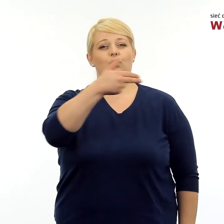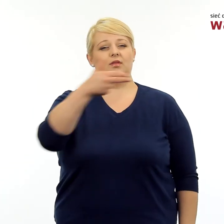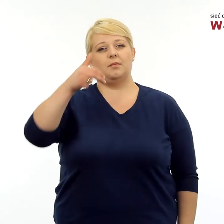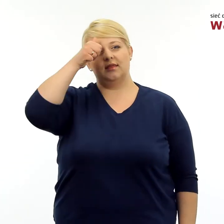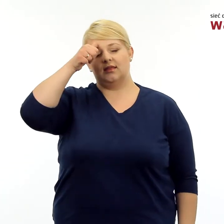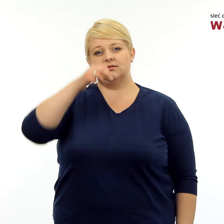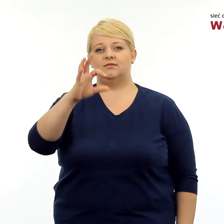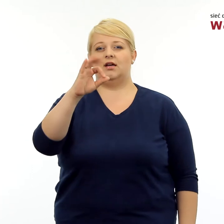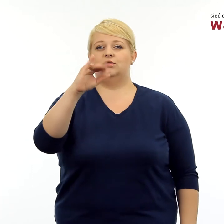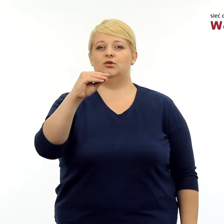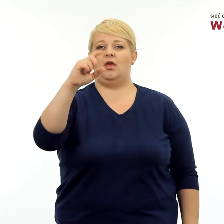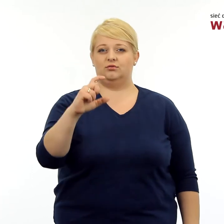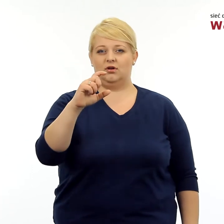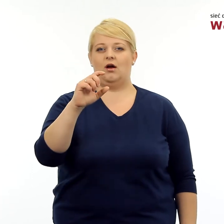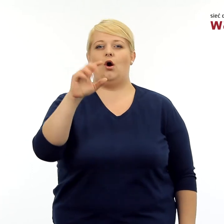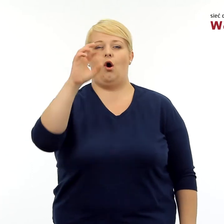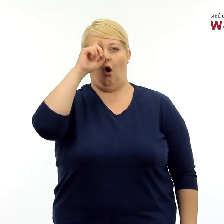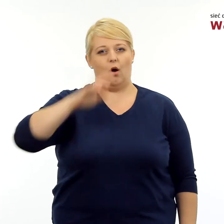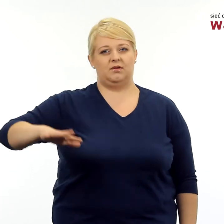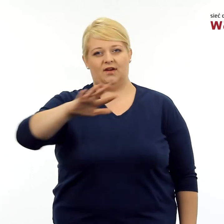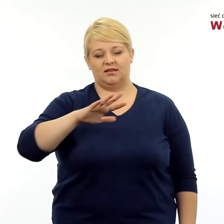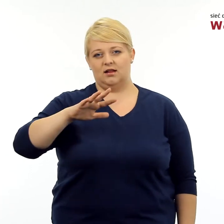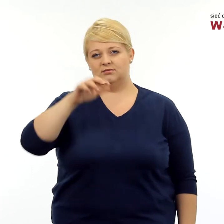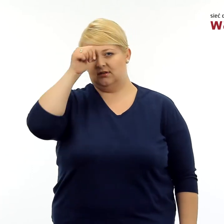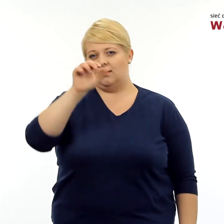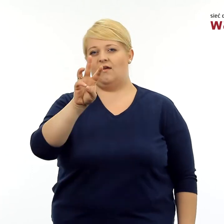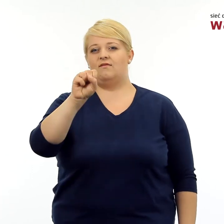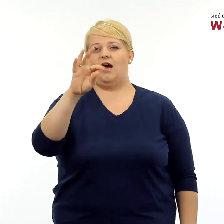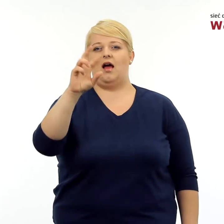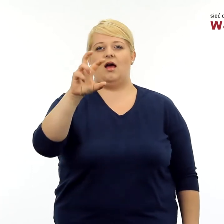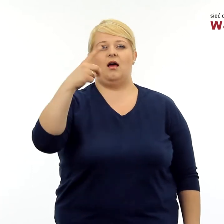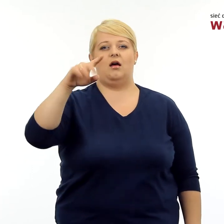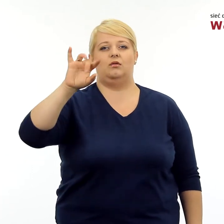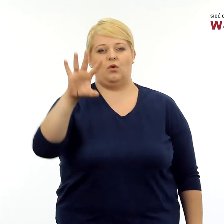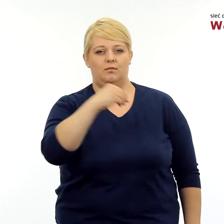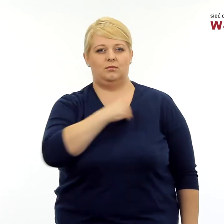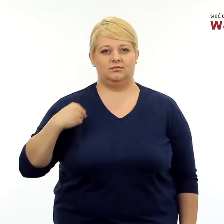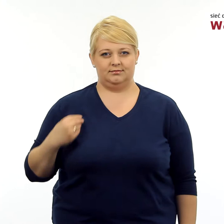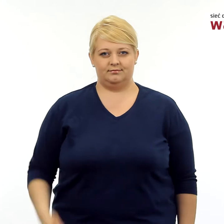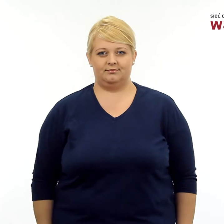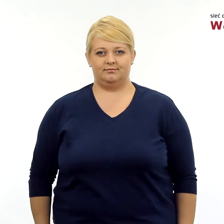O Sieci Obywatelskiej Watchdog Polska